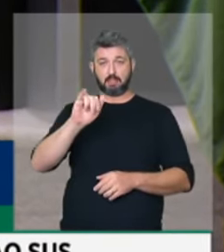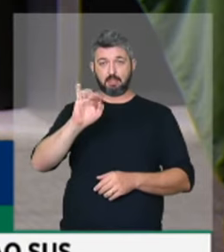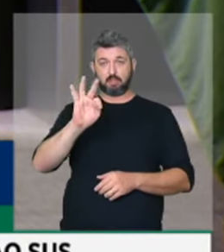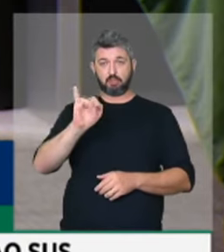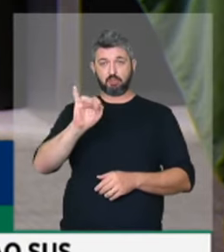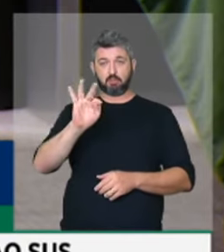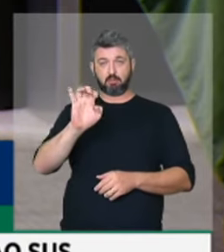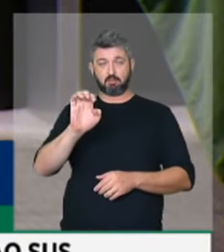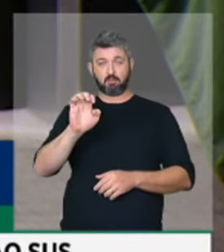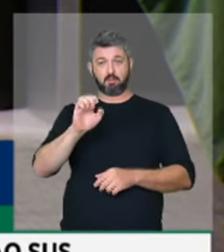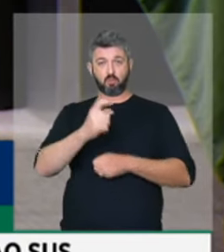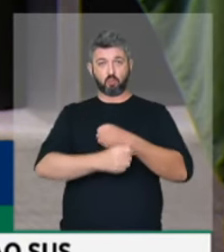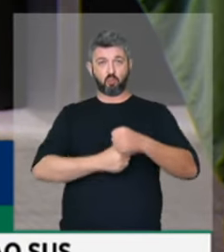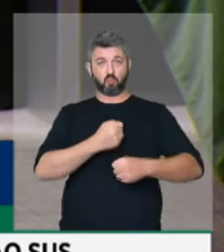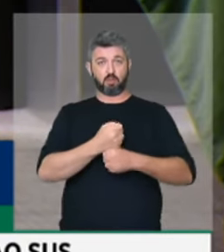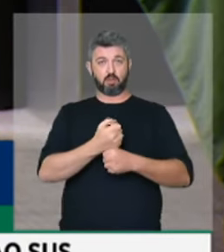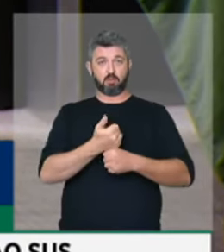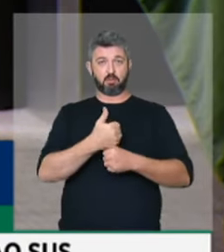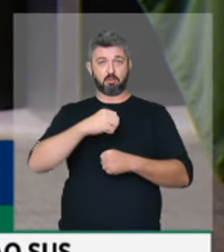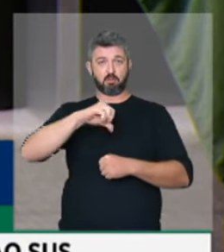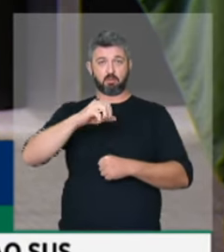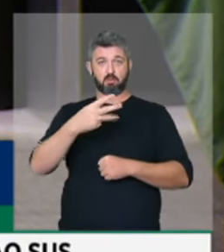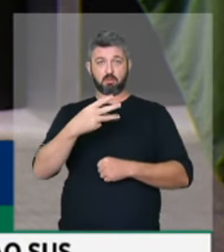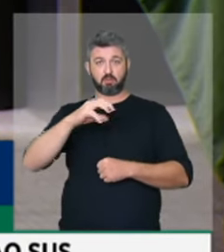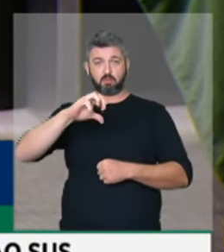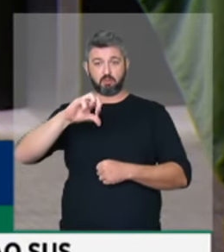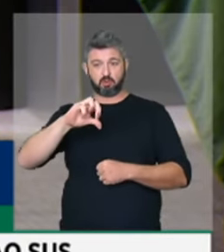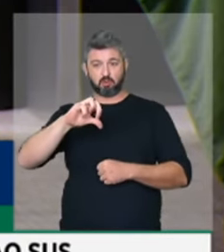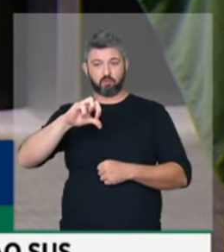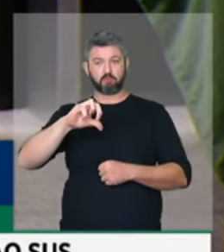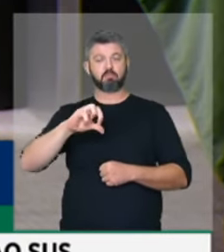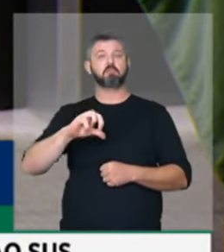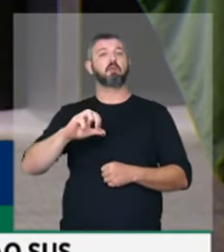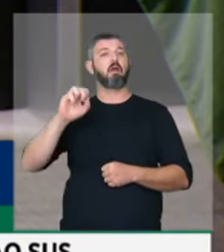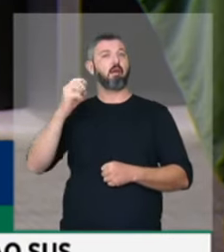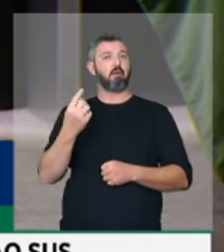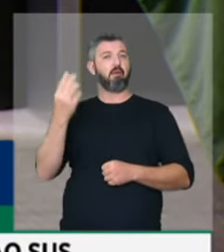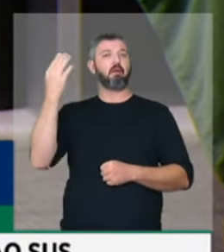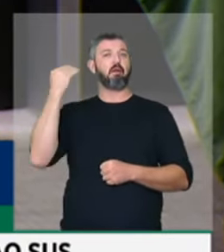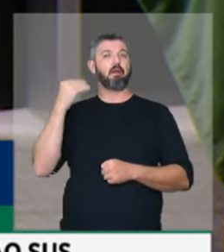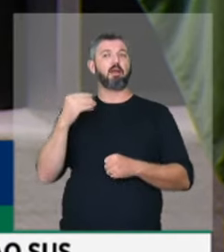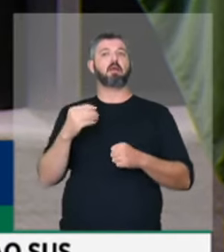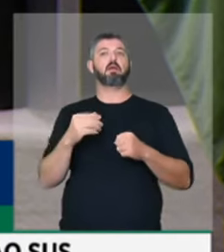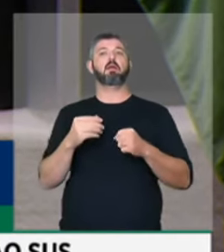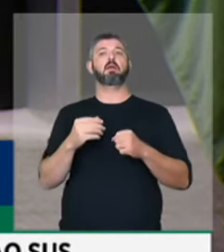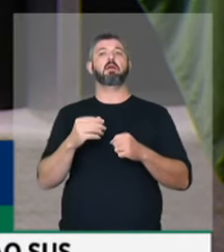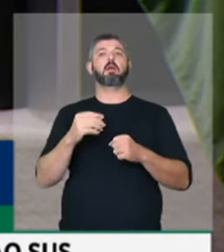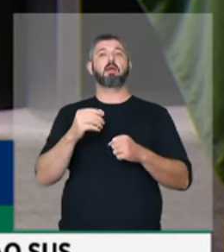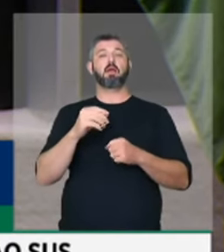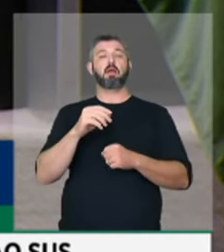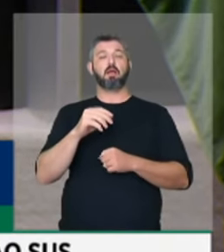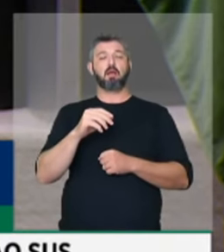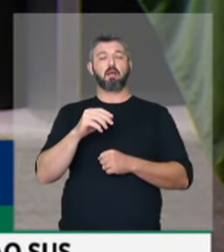BAIANO, NASCEU EM 1939. AROLDO FOI DIRIGENTE DA UNIÃO NACIONAL DOS ESTUDANTES, CUIDOU DO JORNAL DA UNIÃO NACIONAL DOS ESTUDANTES. FOI